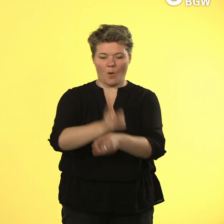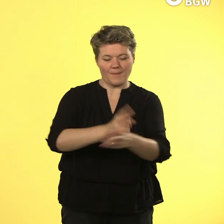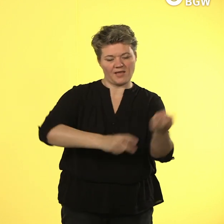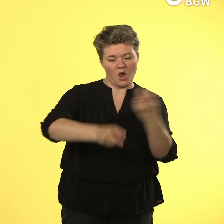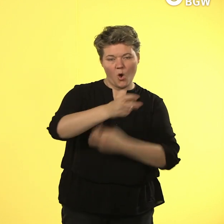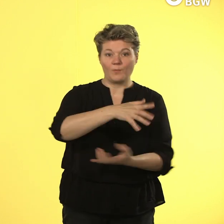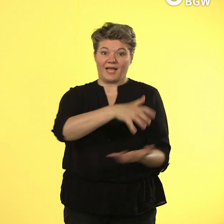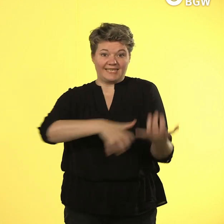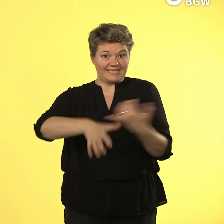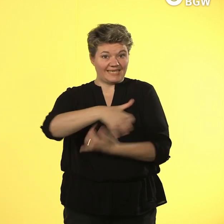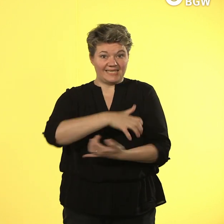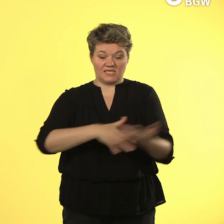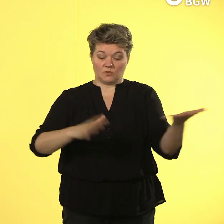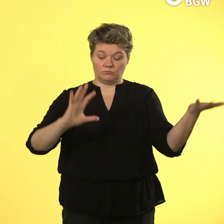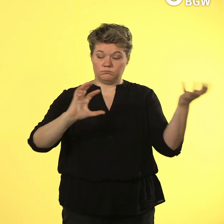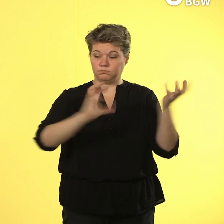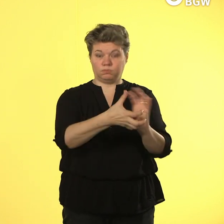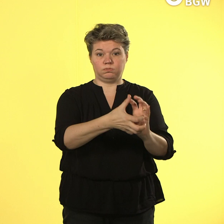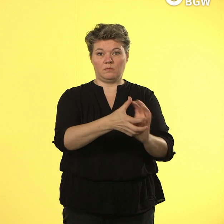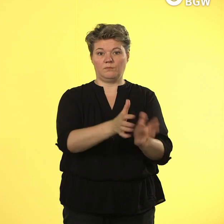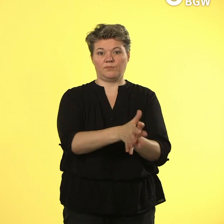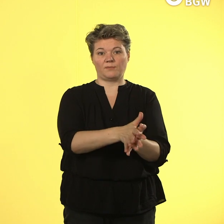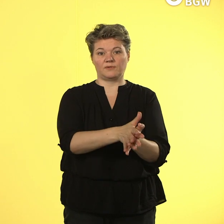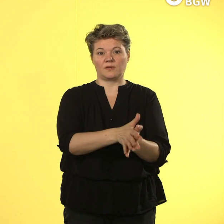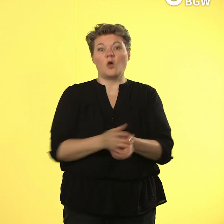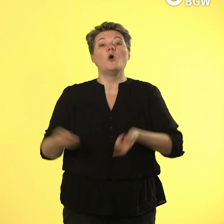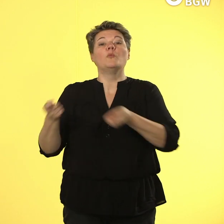die Bundesteilhabegesetz- Assistentinnen-Veranstaltung irgendwie hinbekommen.